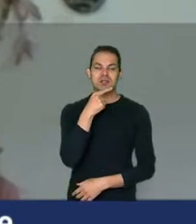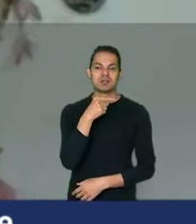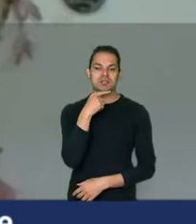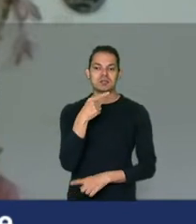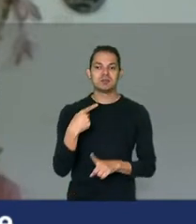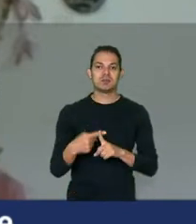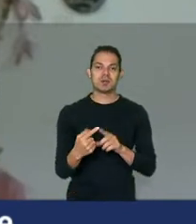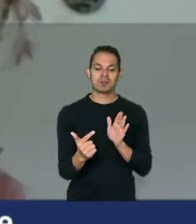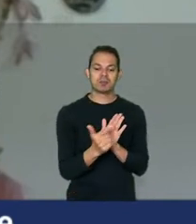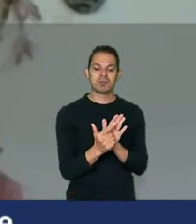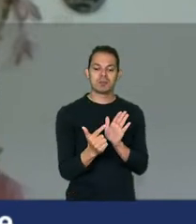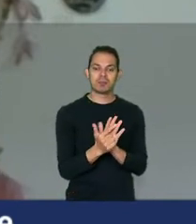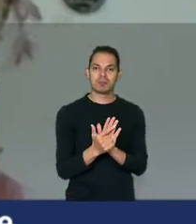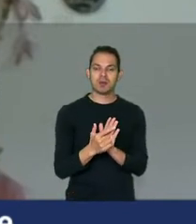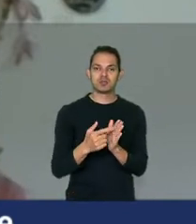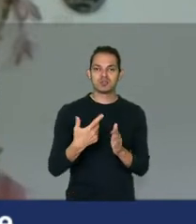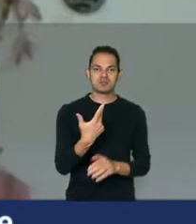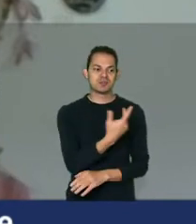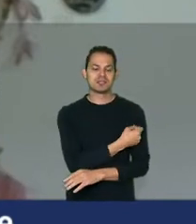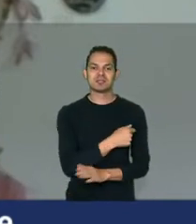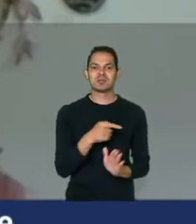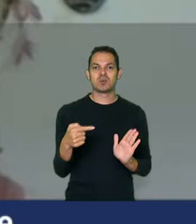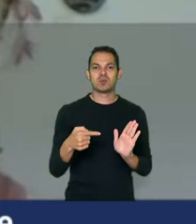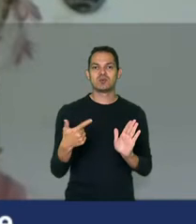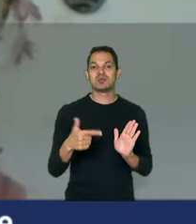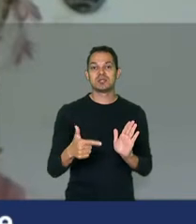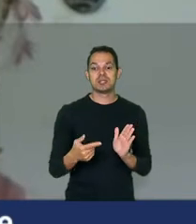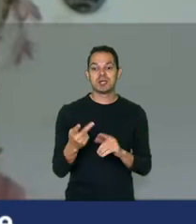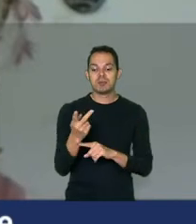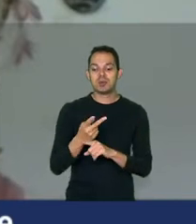QUE NÃO PODE VACINAR O SEU FILHO PORQUE NÃO TINHA CADERNETA DE VACINAÇÃO. QUANDO FORAM PROCURAR VACINA